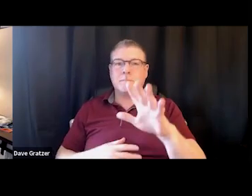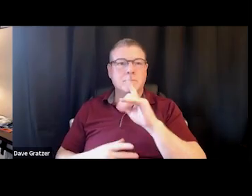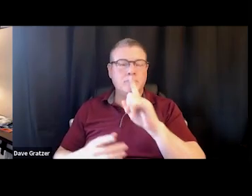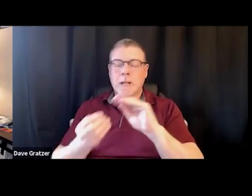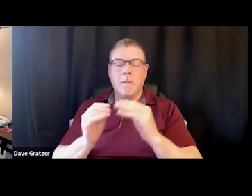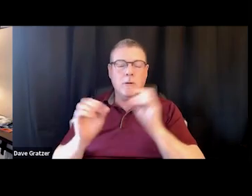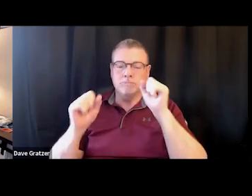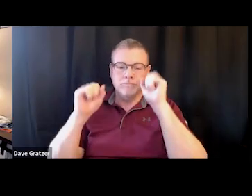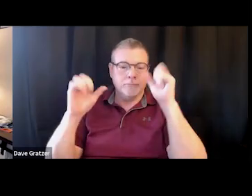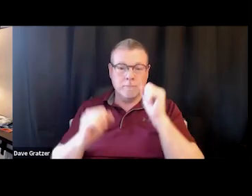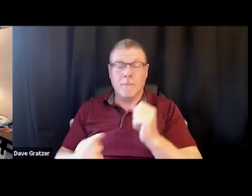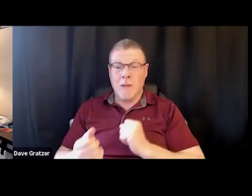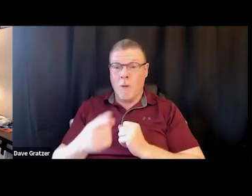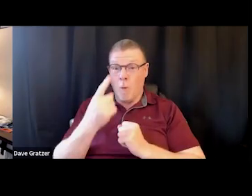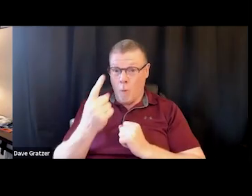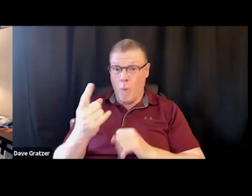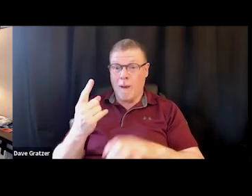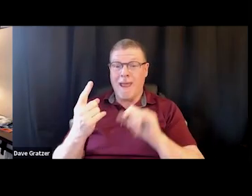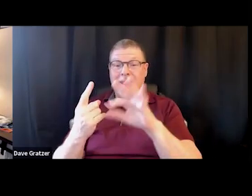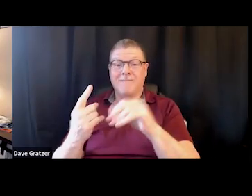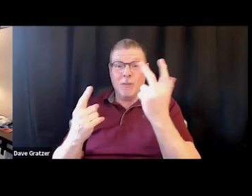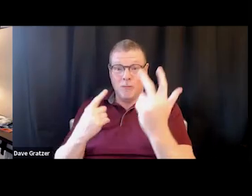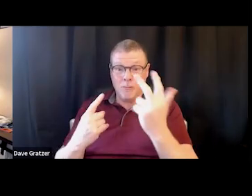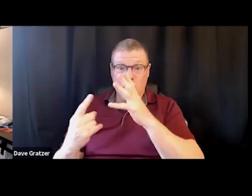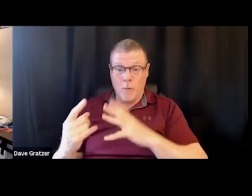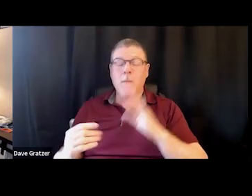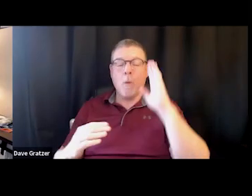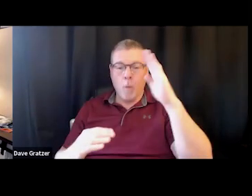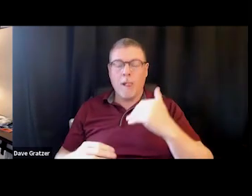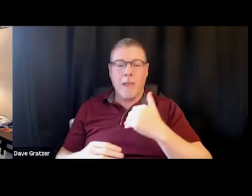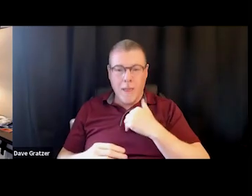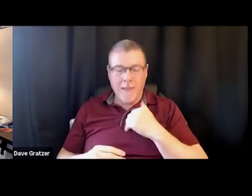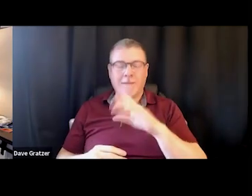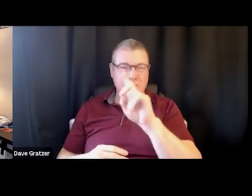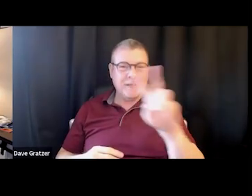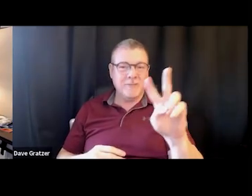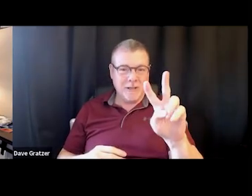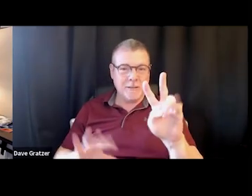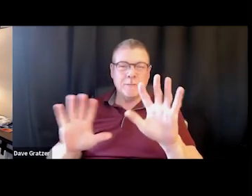Una de cada tres mujeres experimentará en su vida violencia de pareja íntima. Piensen en ese número,